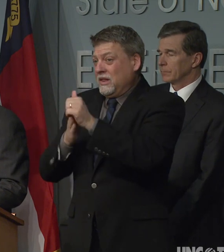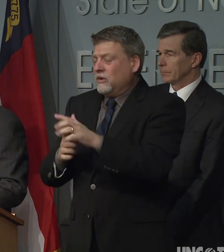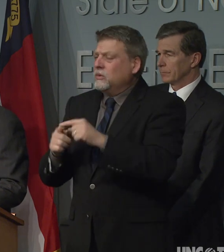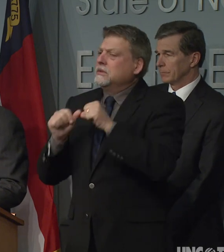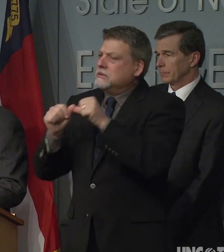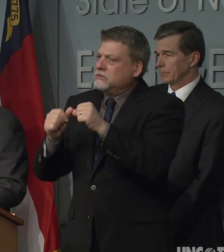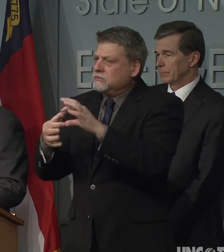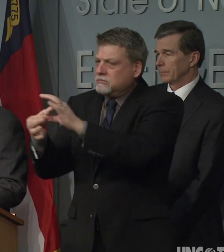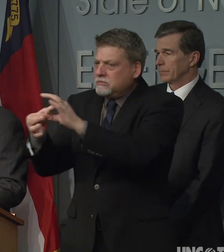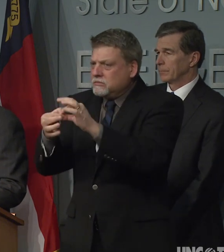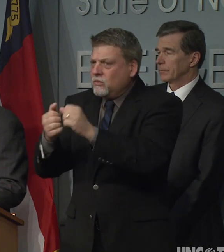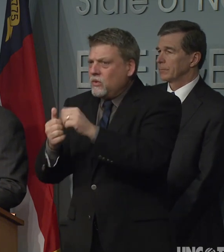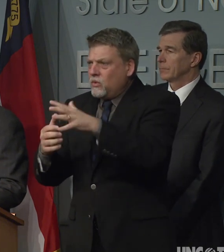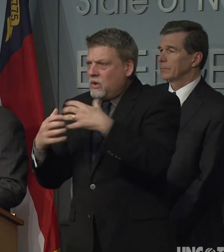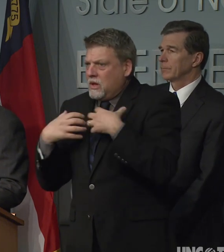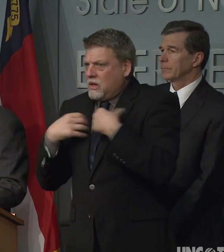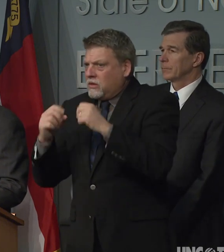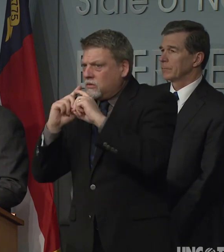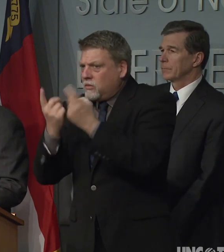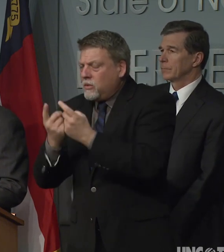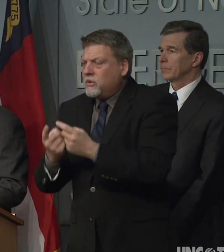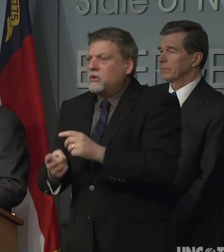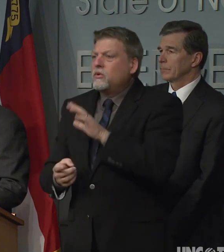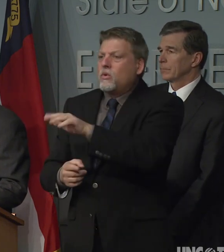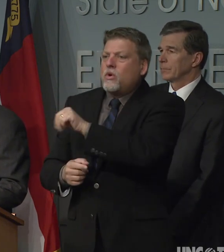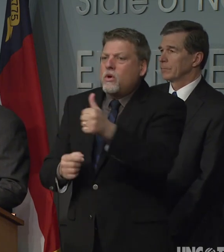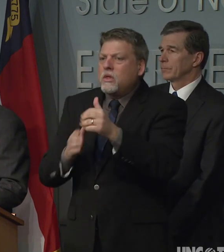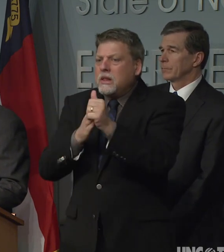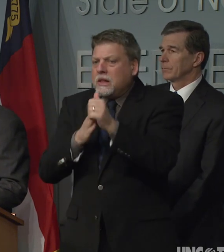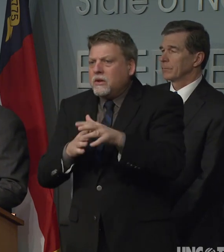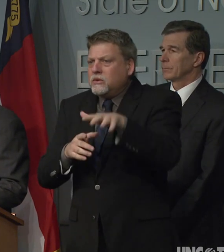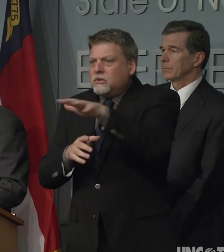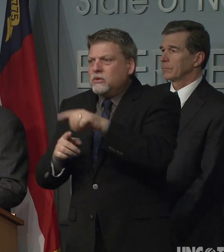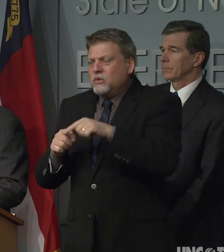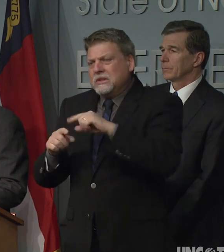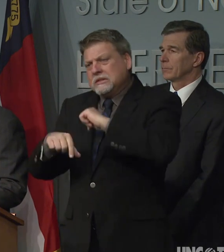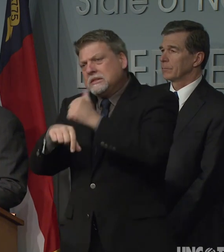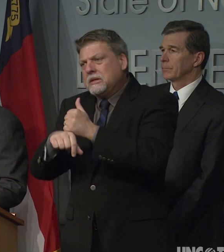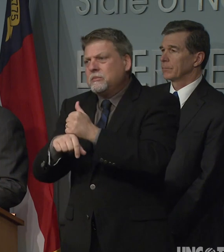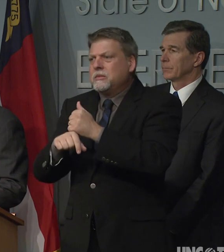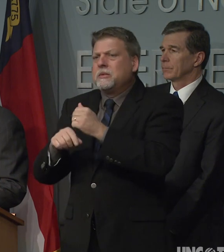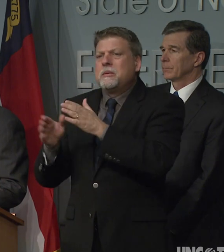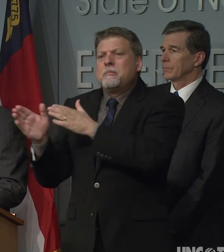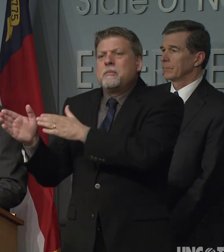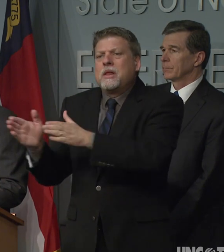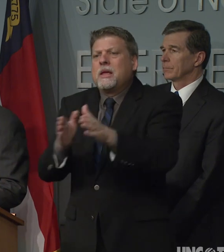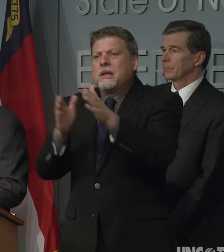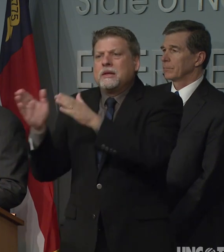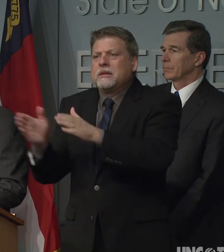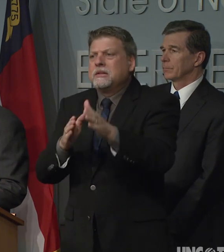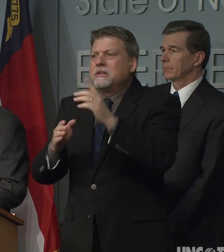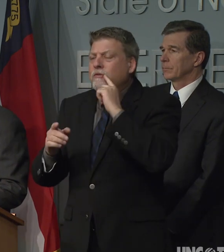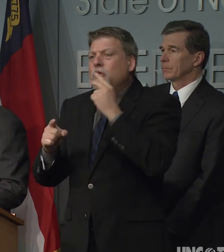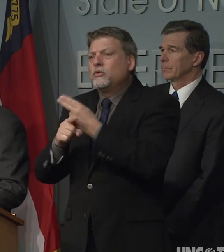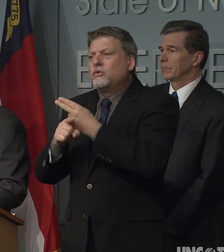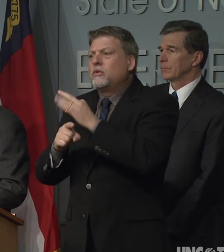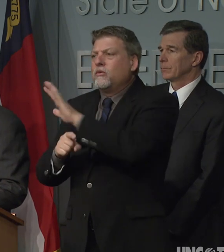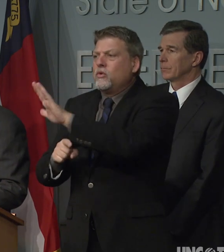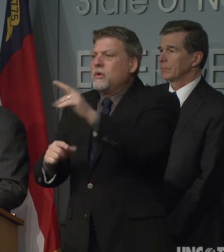instar a los líderes educacionales para trabajar con los departamentos de salud y también para que continúen con